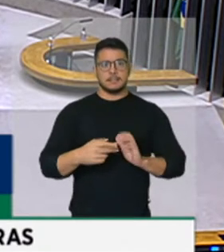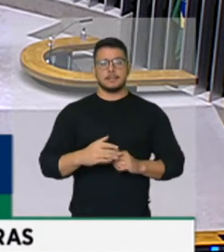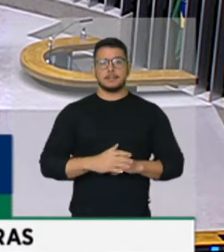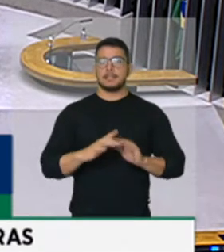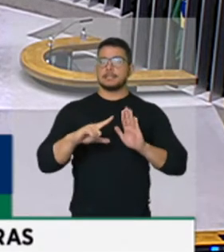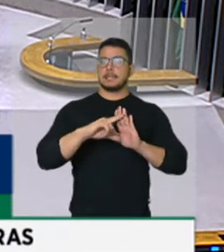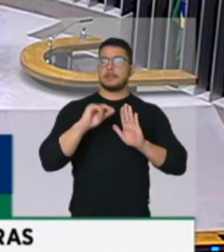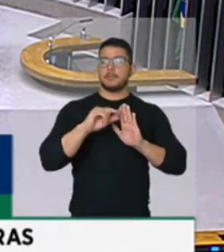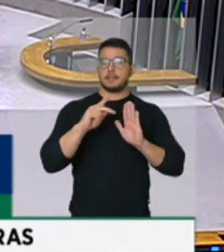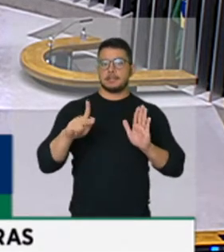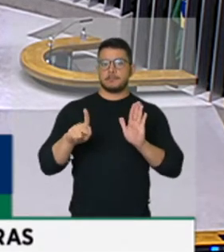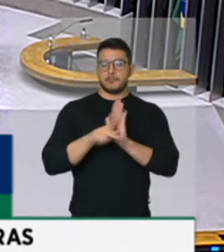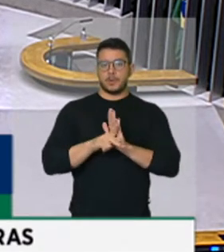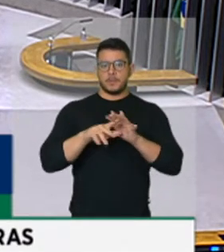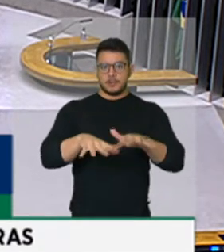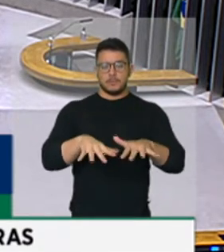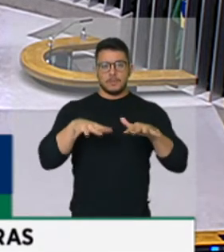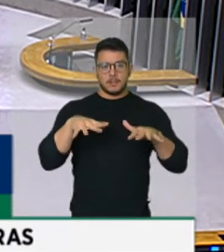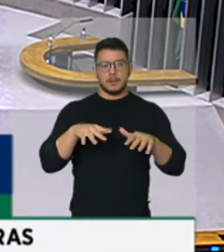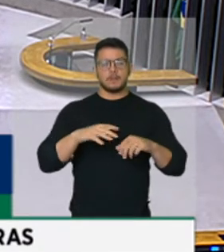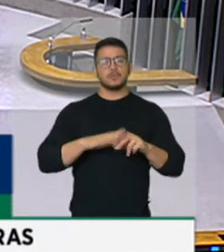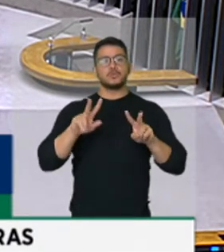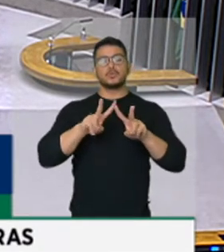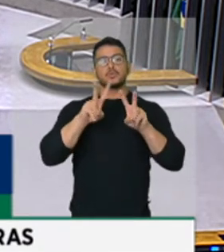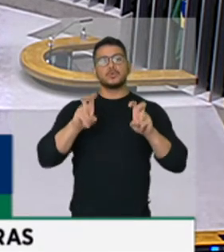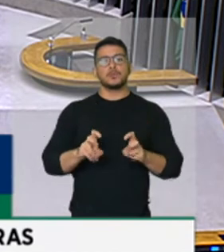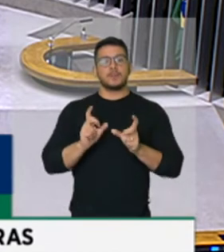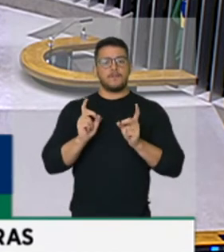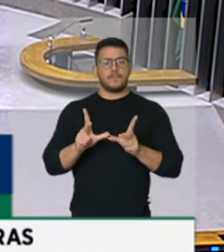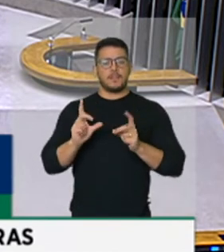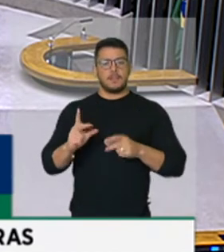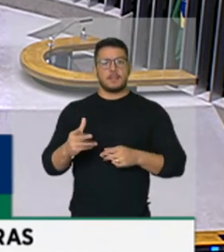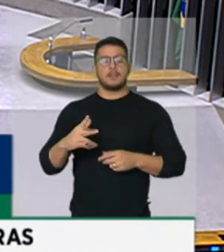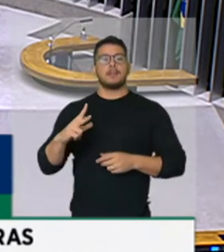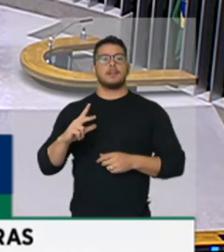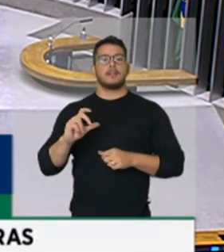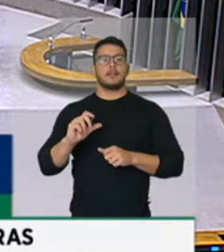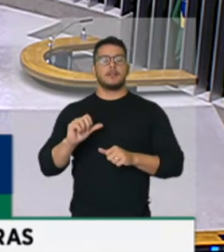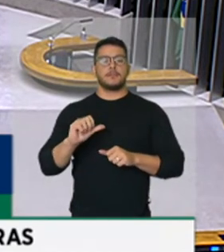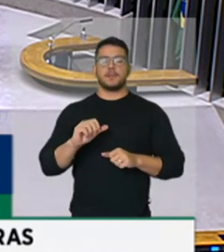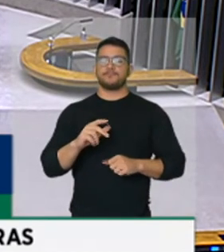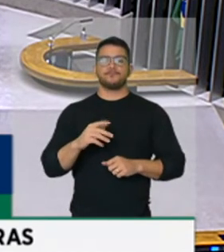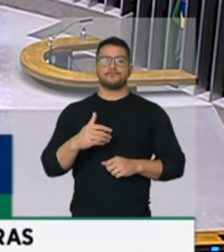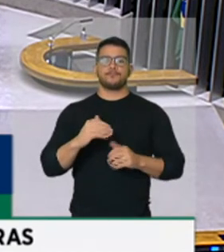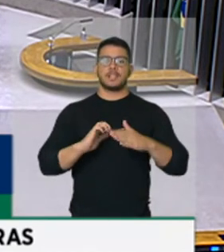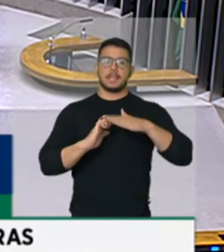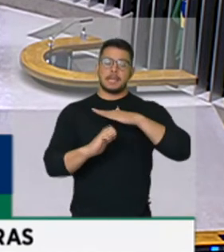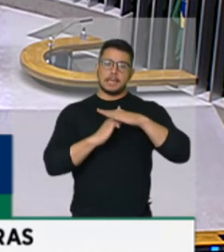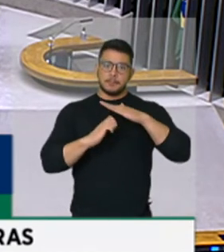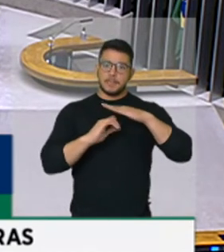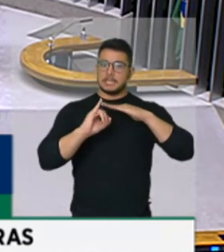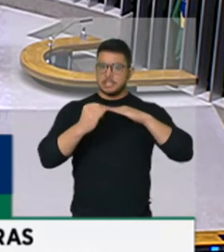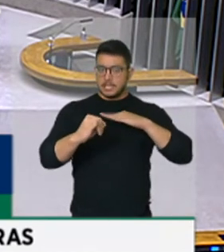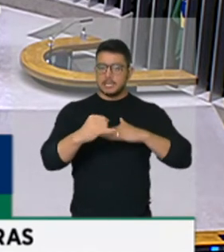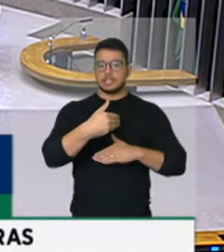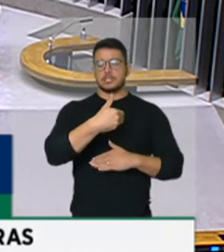POUCO. -- [CARLOS OLIVEIRA]: DAQUI A POUQUINHO O DEPUTADO ELMAR NASCIMENTO VAI APRESENTAR O PARECER DELES PELAS EMENDAS AQUI DE PLENÁRIO É MEDIDA